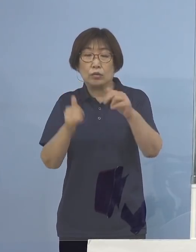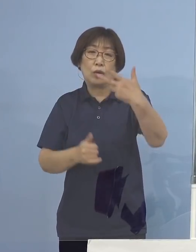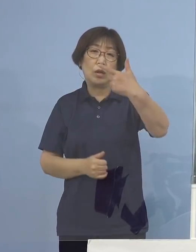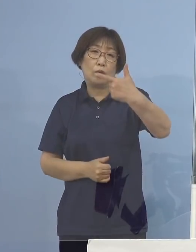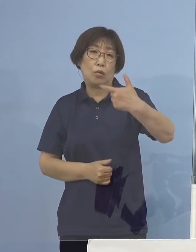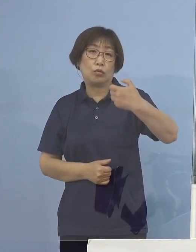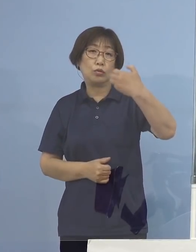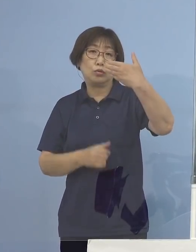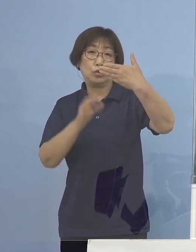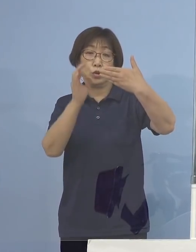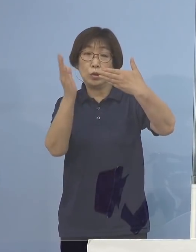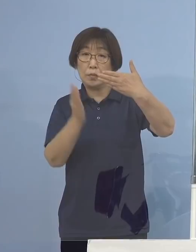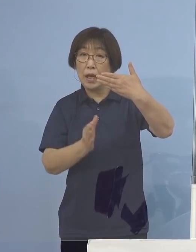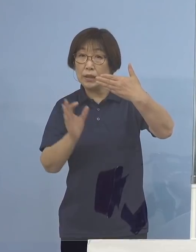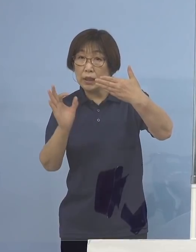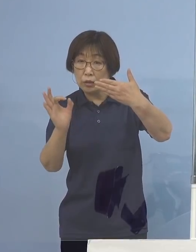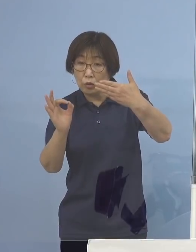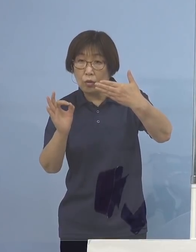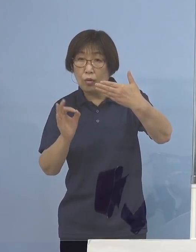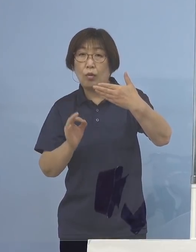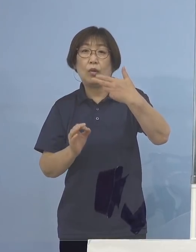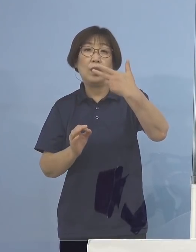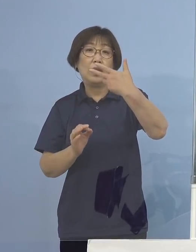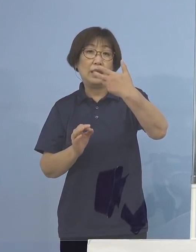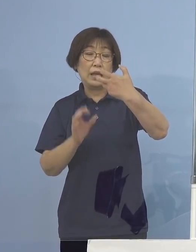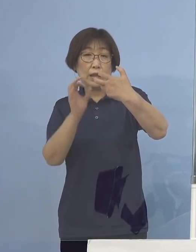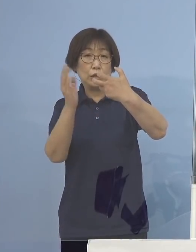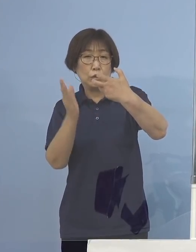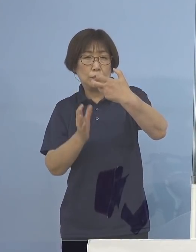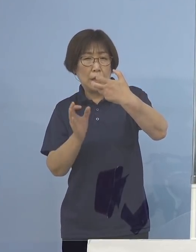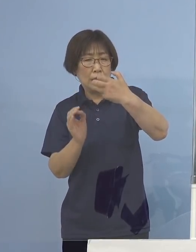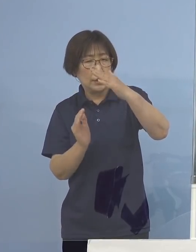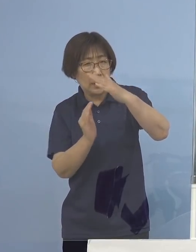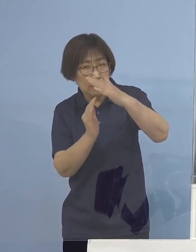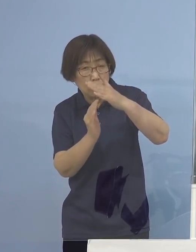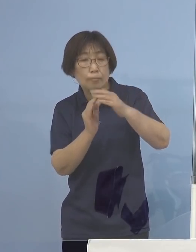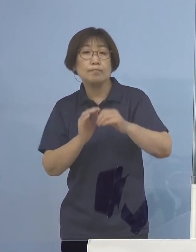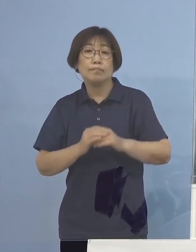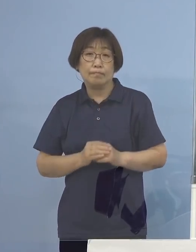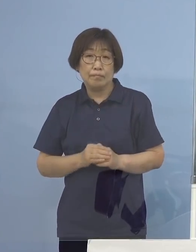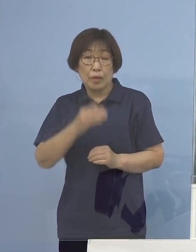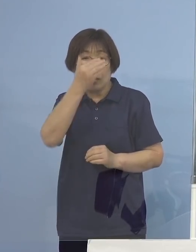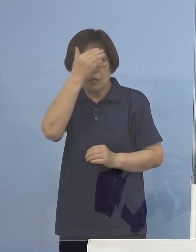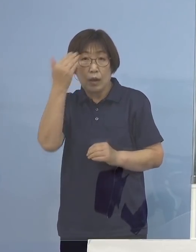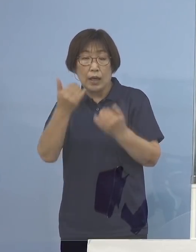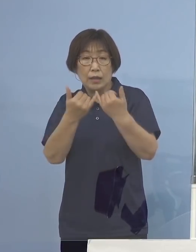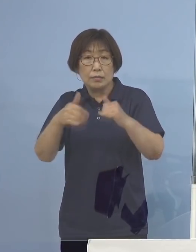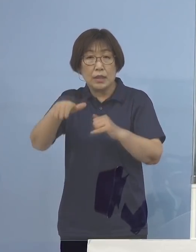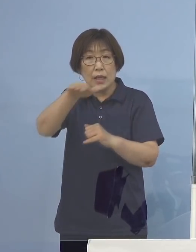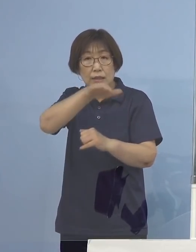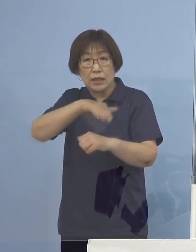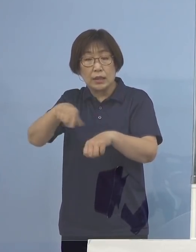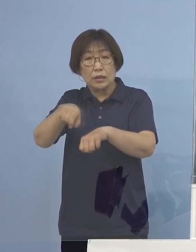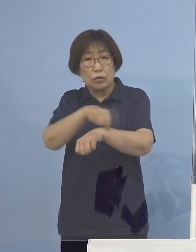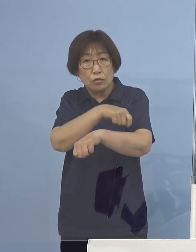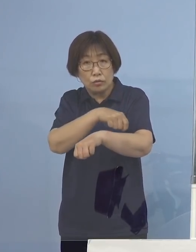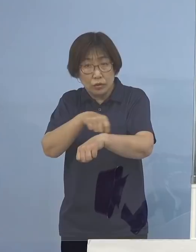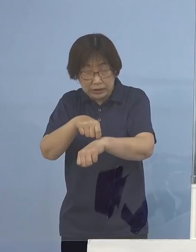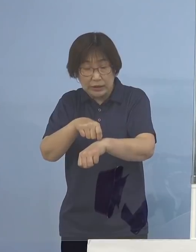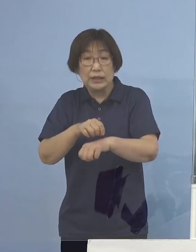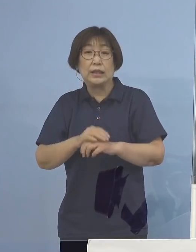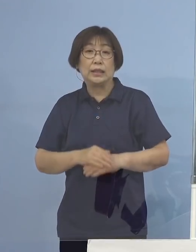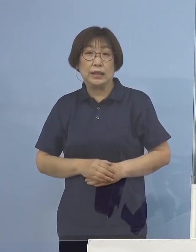（約）7割を占めることから 特に若い皆様方に対しましてはということで3点